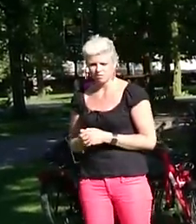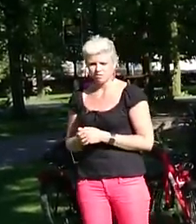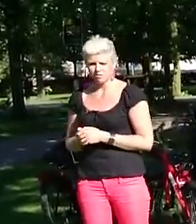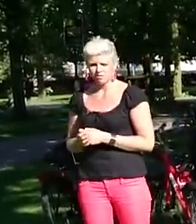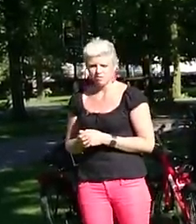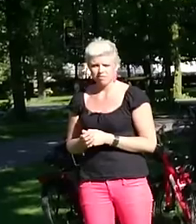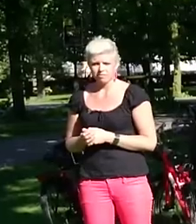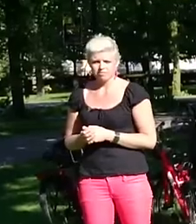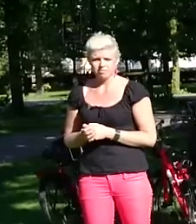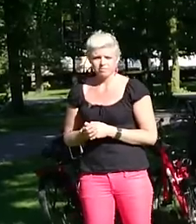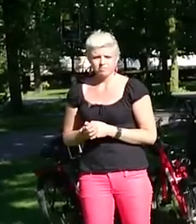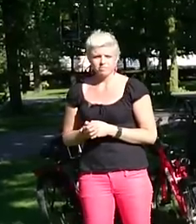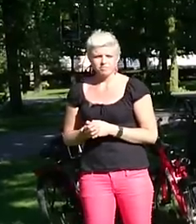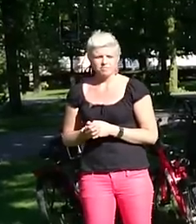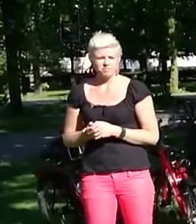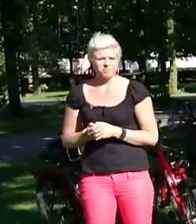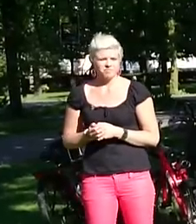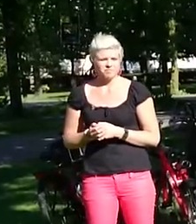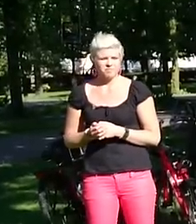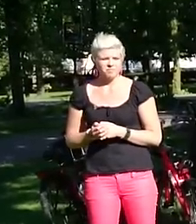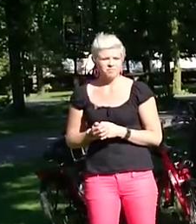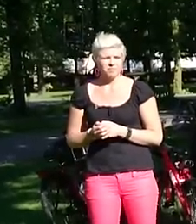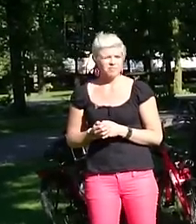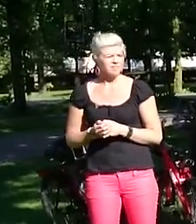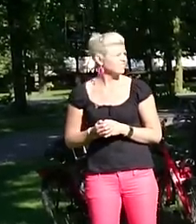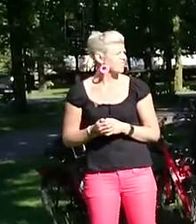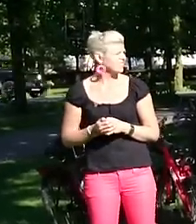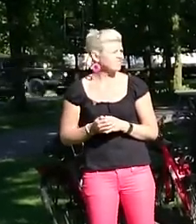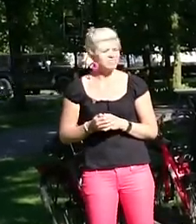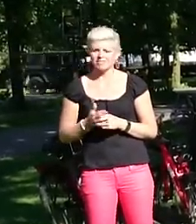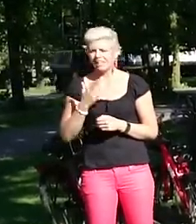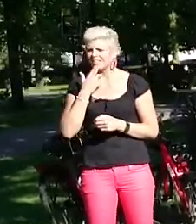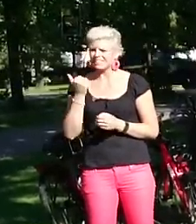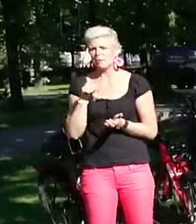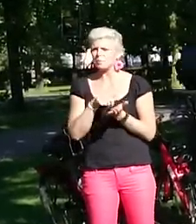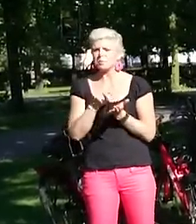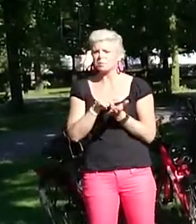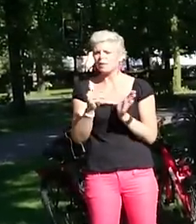Det är inte så långt bort här, man promenerar snabbt ner till färjeterminalen.